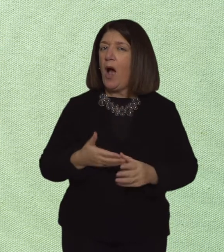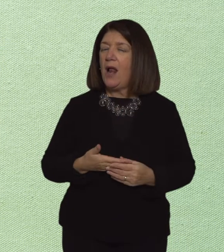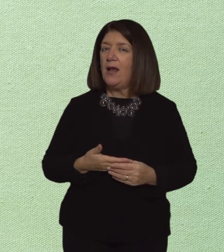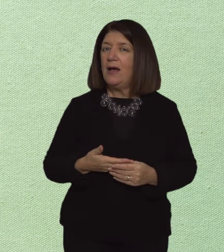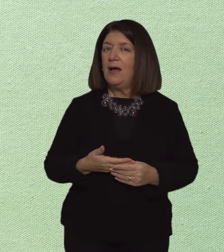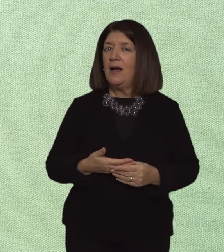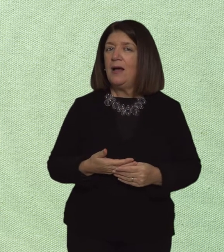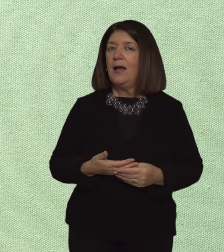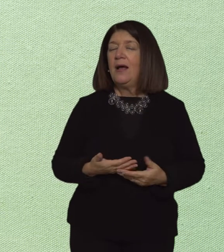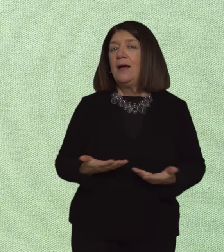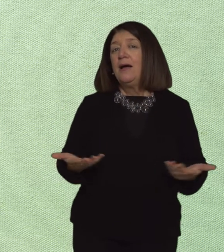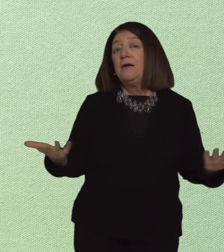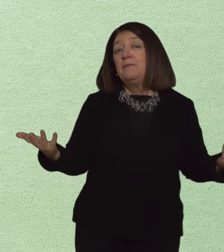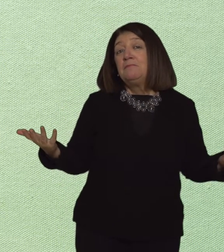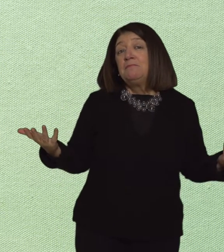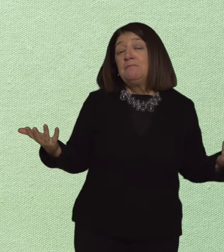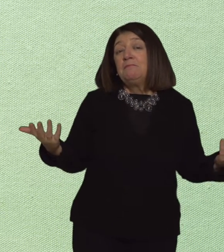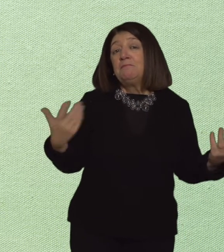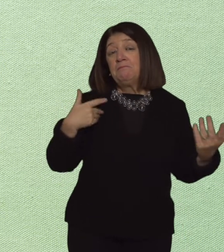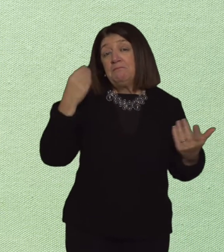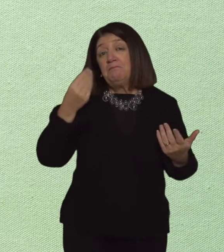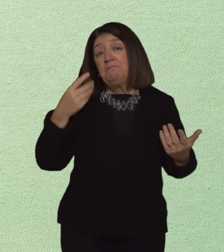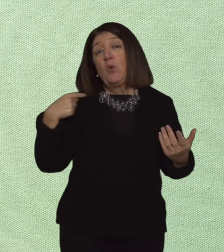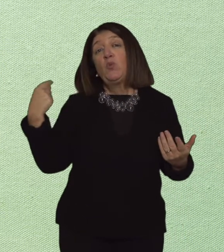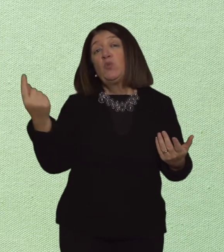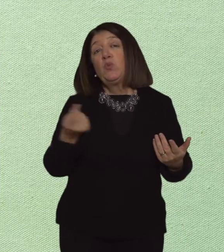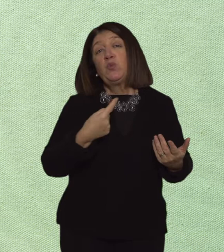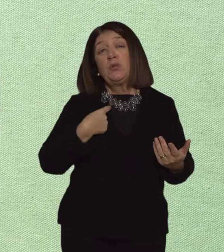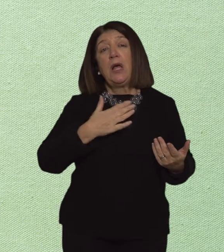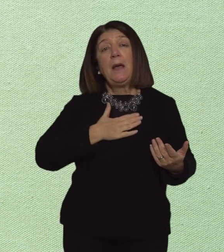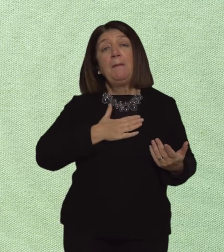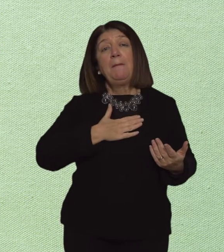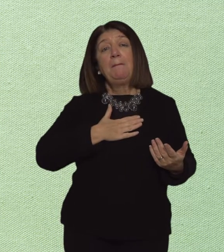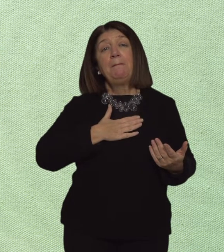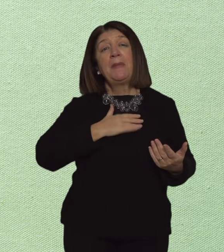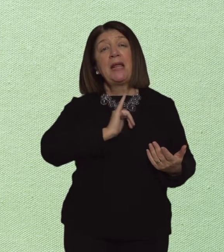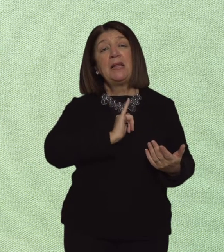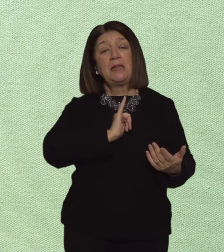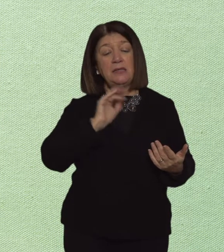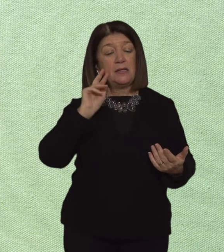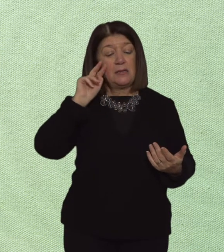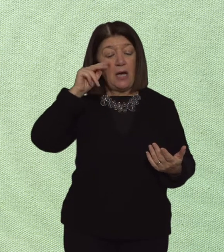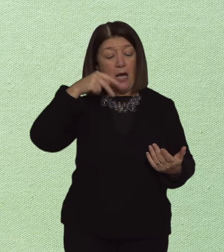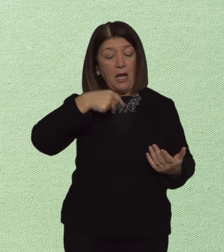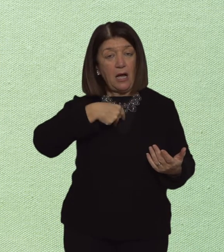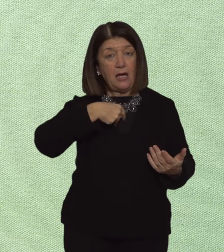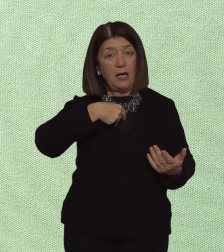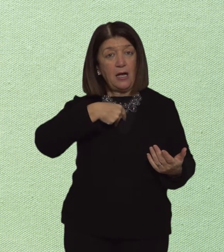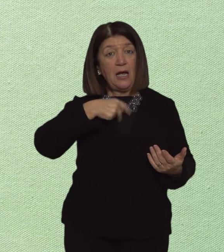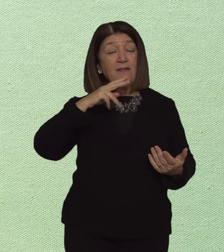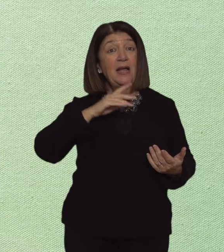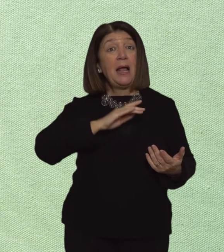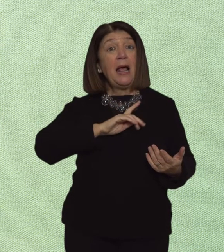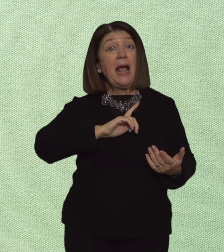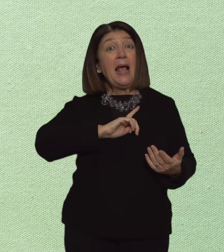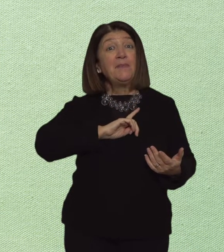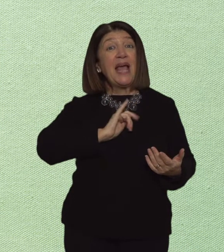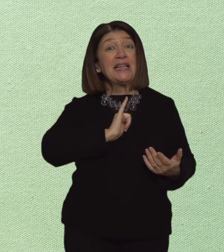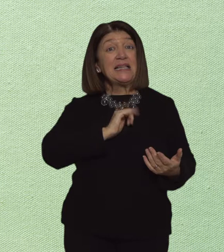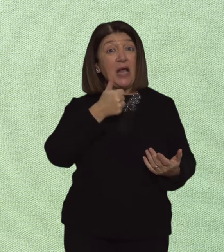mia identità, le mie centinaia di identità sono in costante evoluzione e